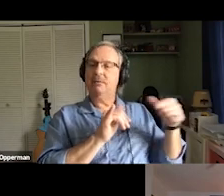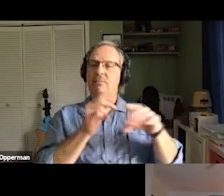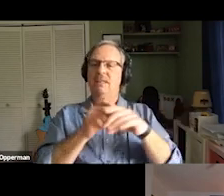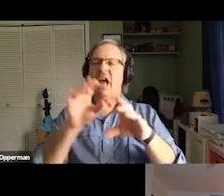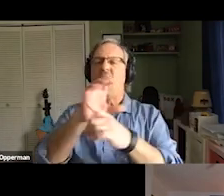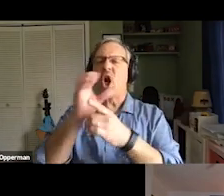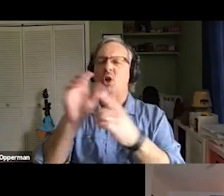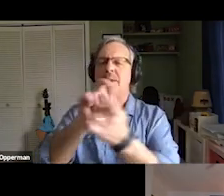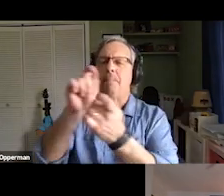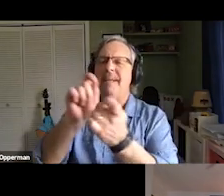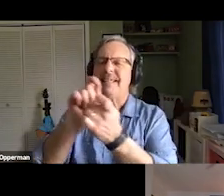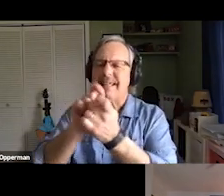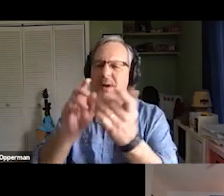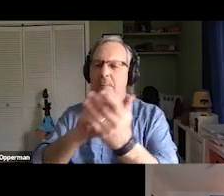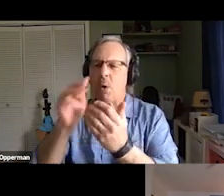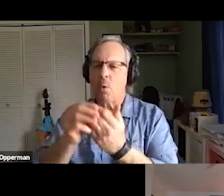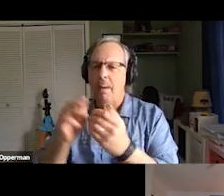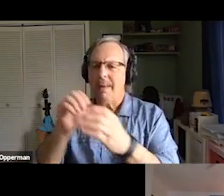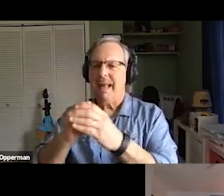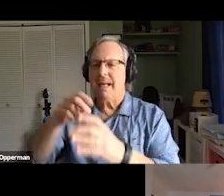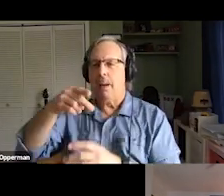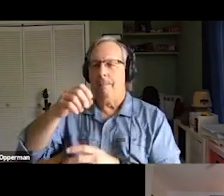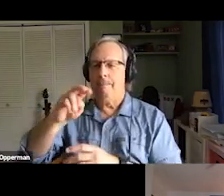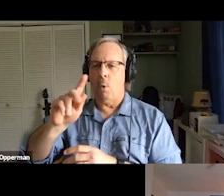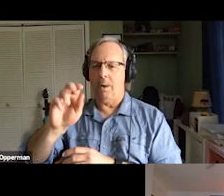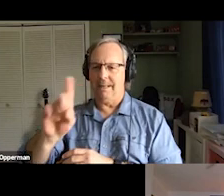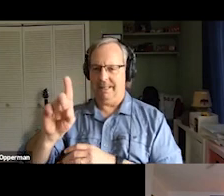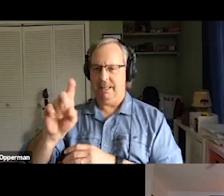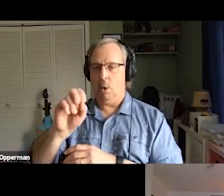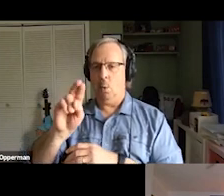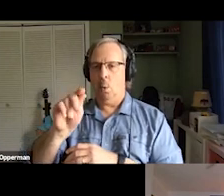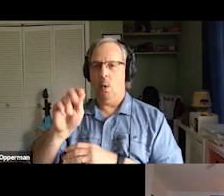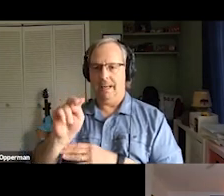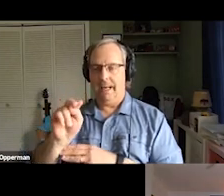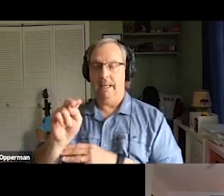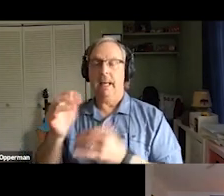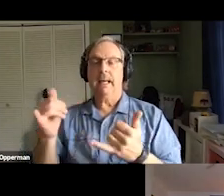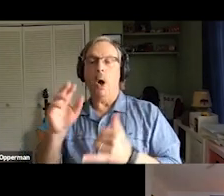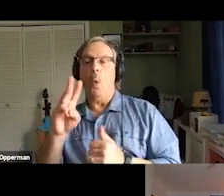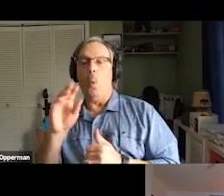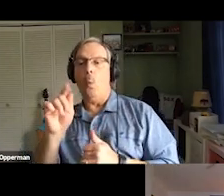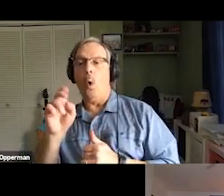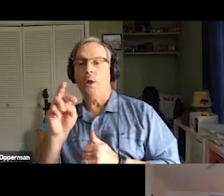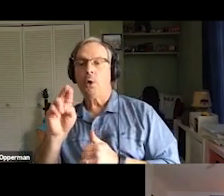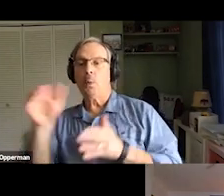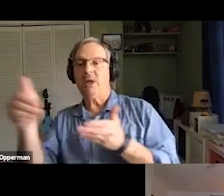para personas negras y afroamericanas en Portland, Oregon. Walter ahora se presentará, describirá el programa Imani